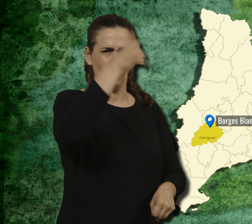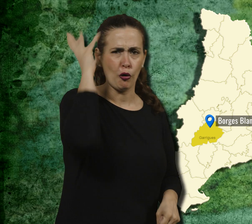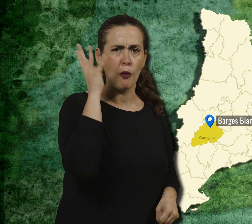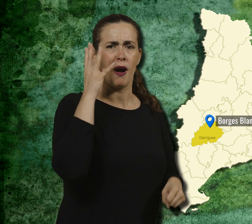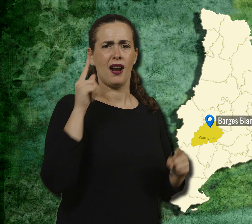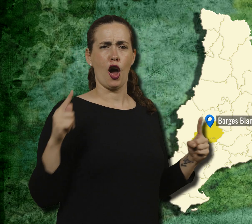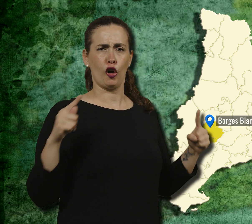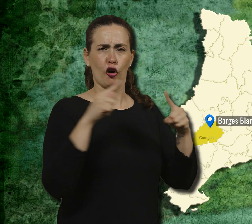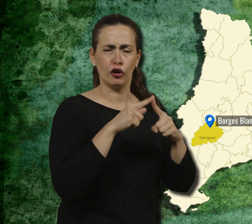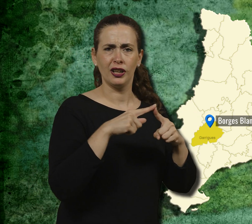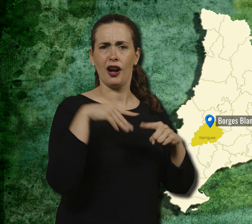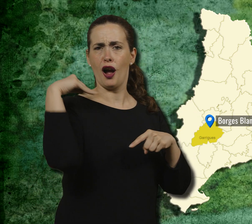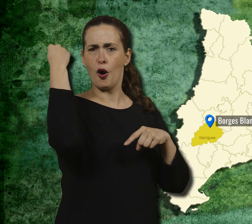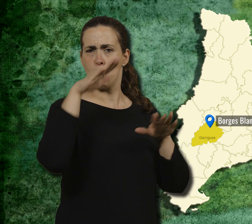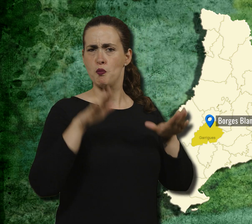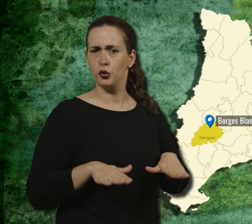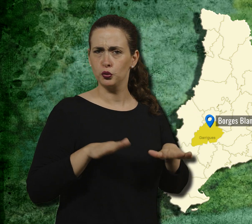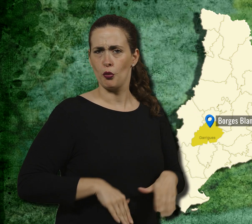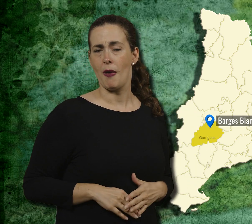visigòtica i musulmana.